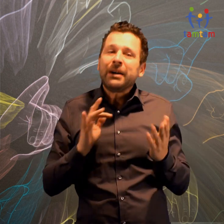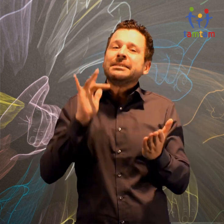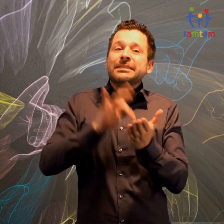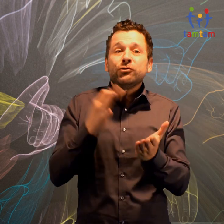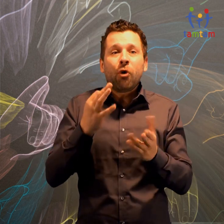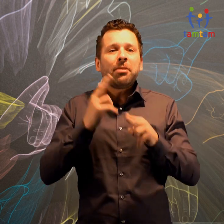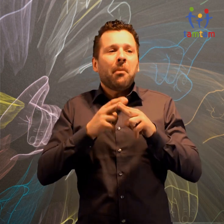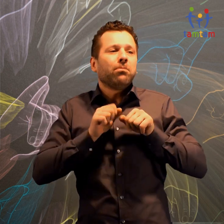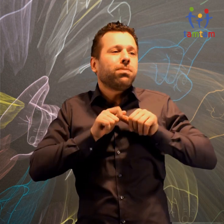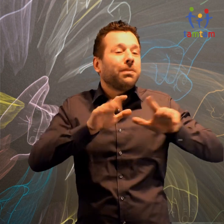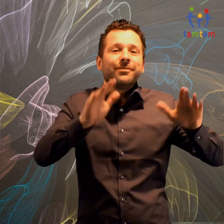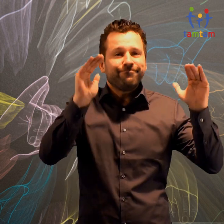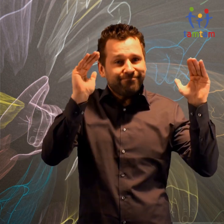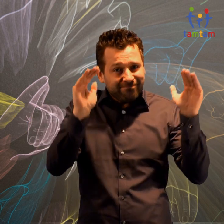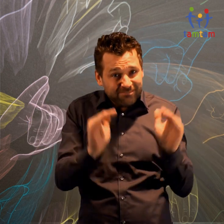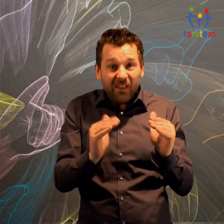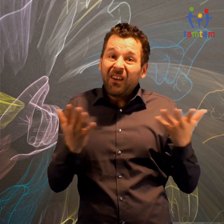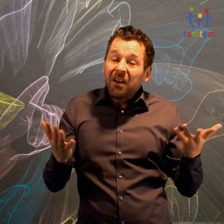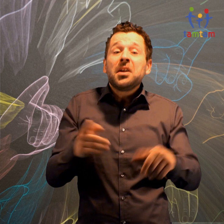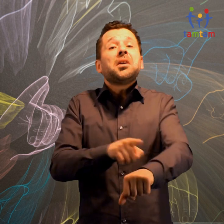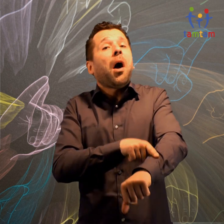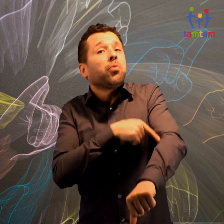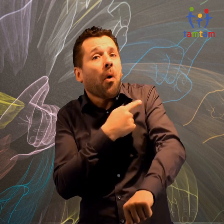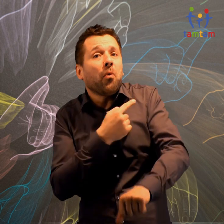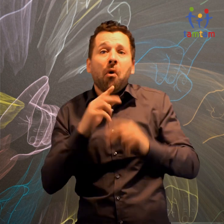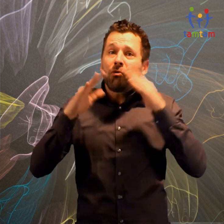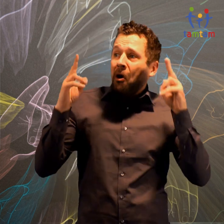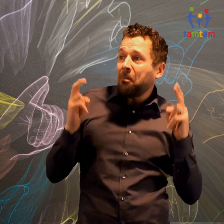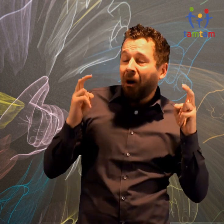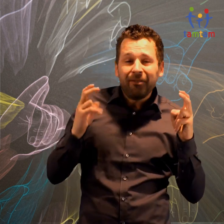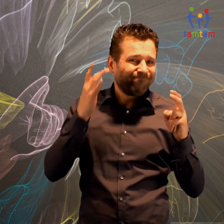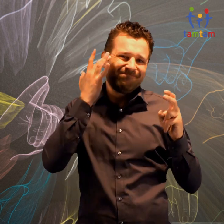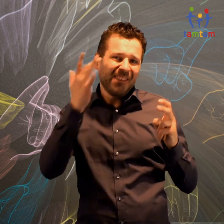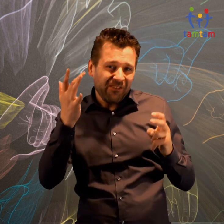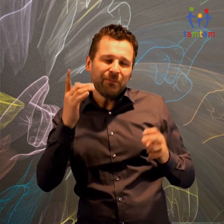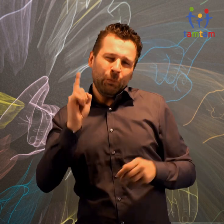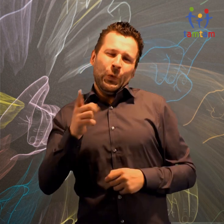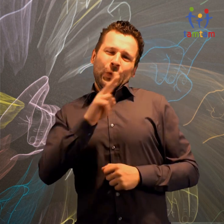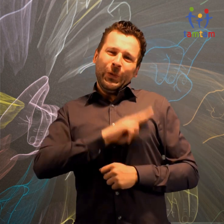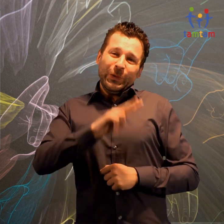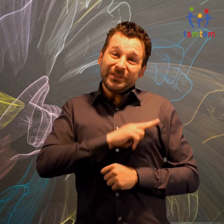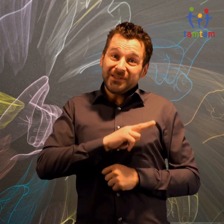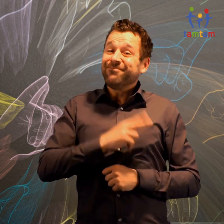aby se snížilo riziko šíření viru. Samozřejmě ani dospělí neví, jak dlouho budeme muset zůstat doma.